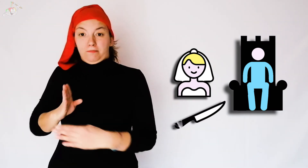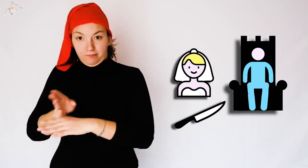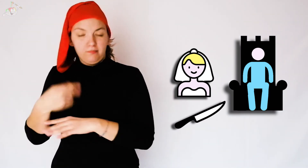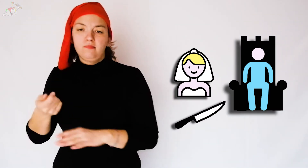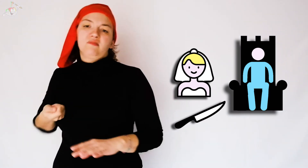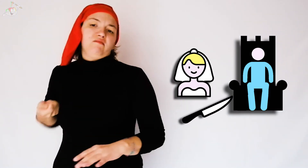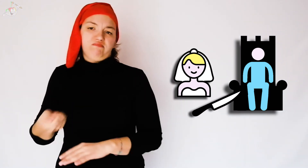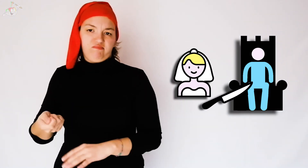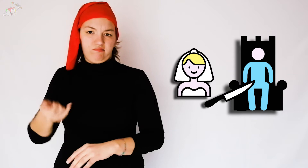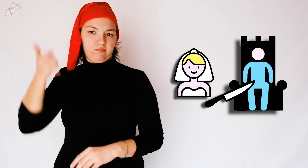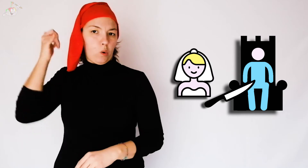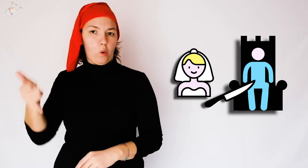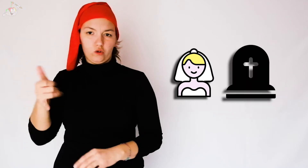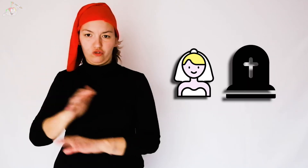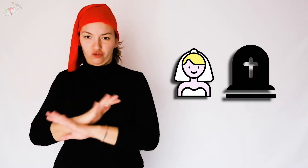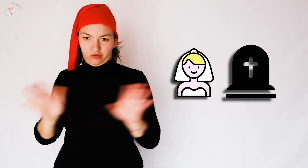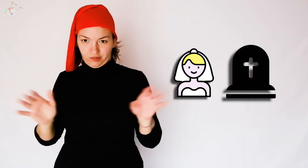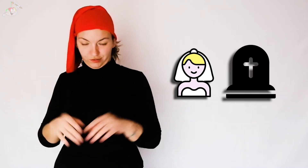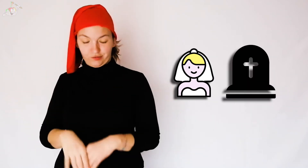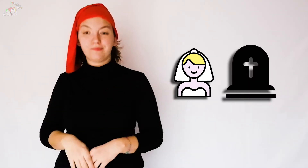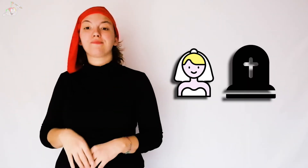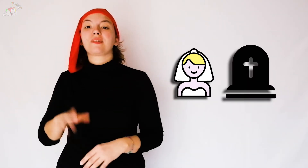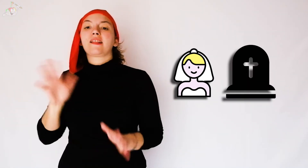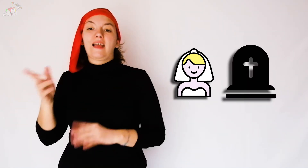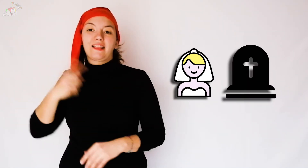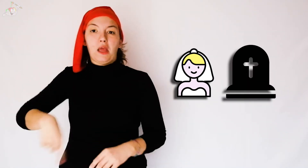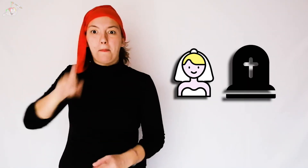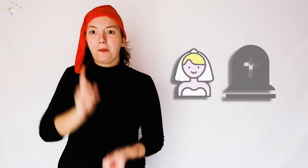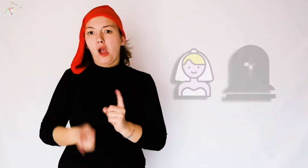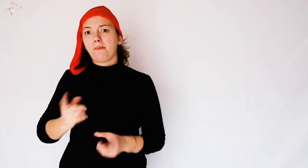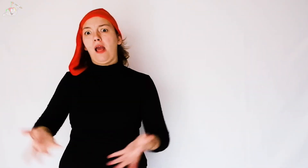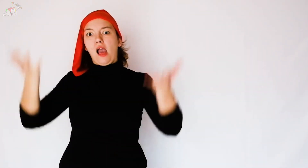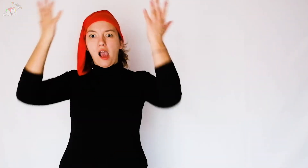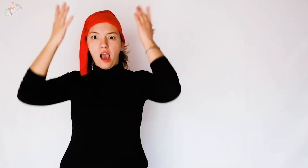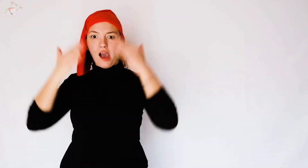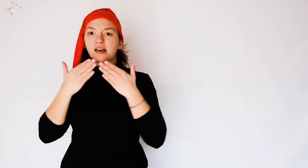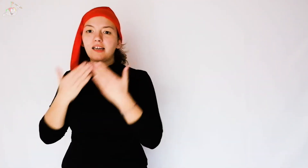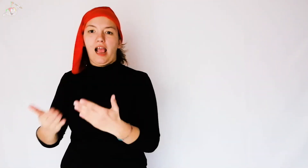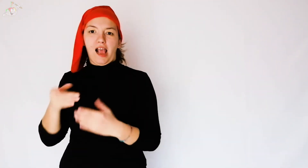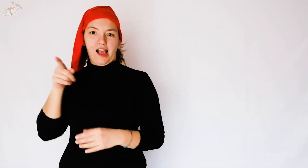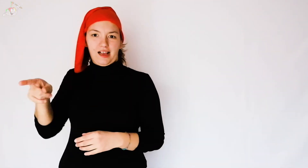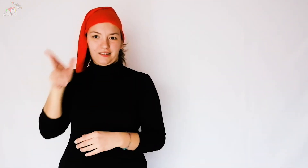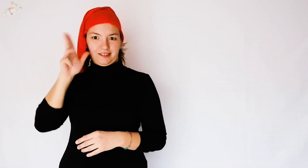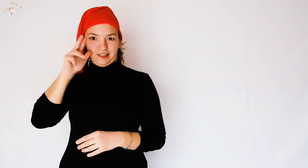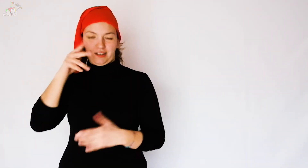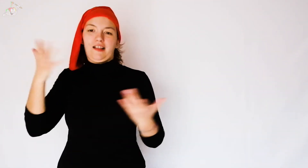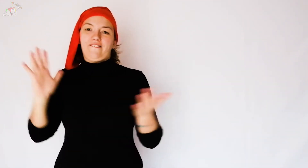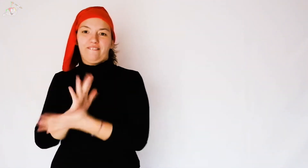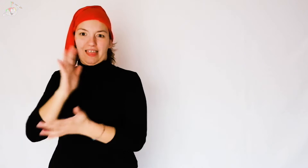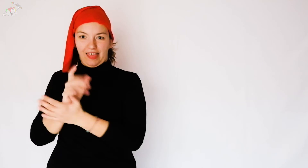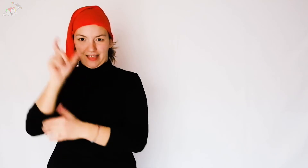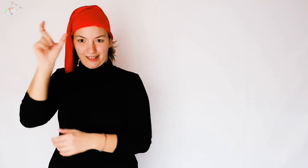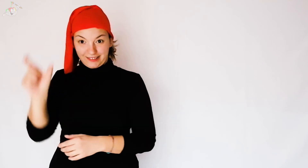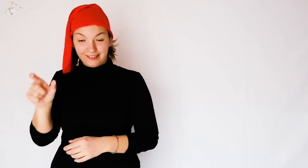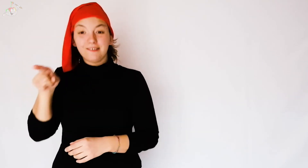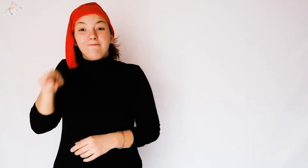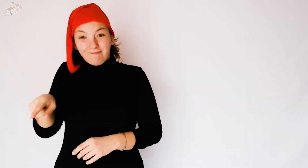Una volta entrata lo uccise, ottenendo la gratitudine del popolo che le fece le feste.